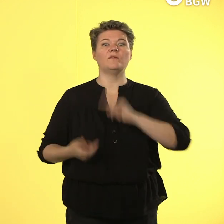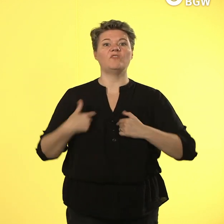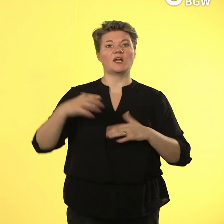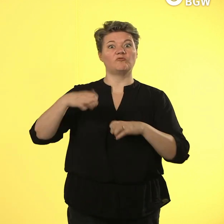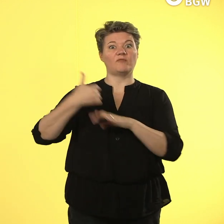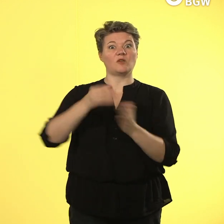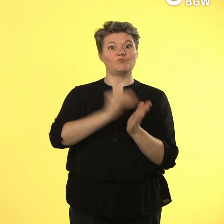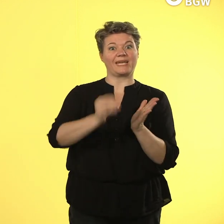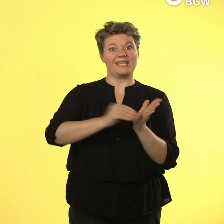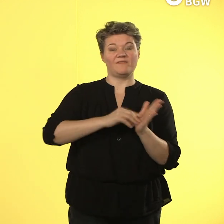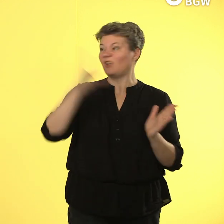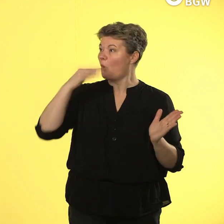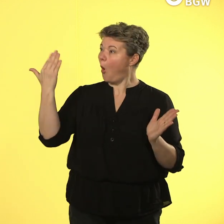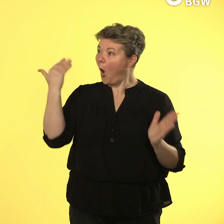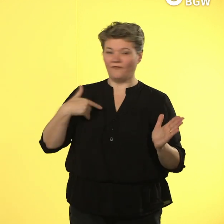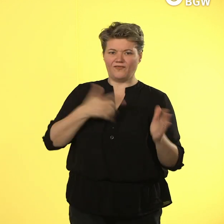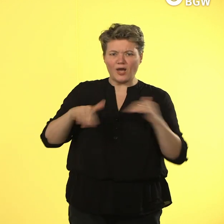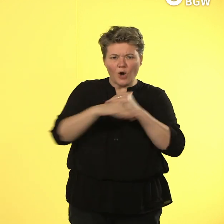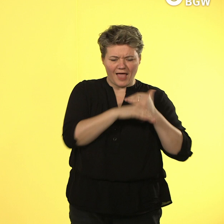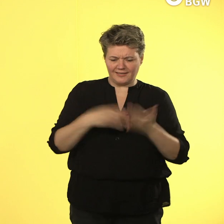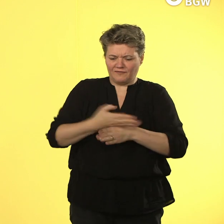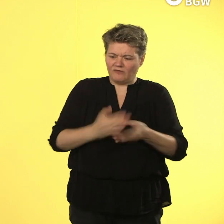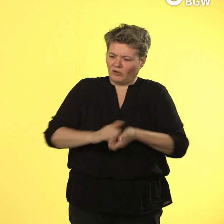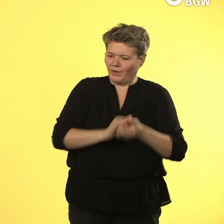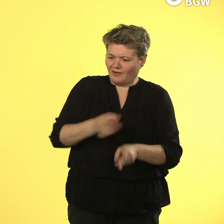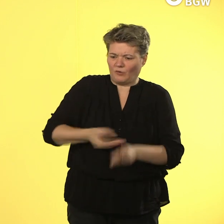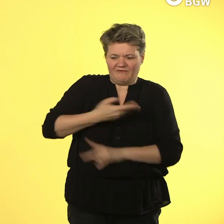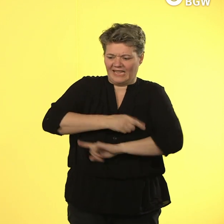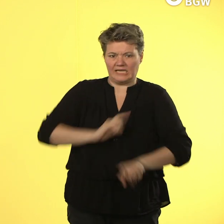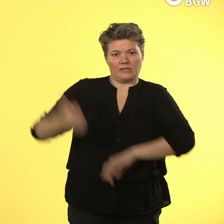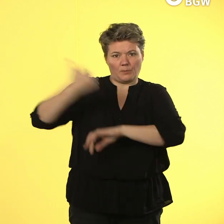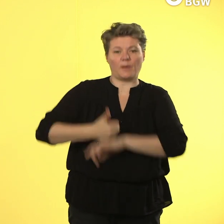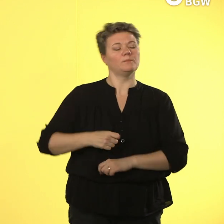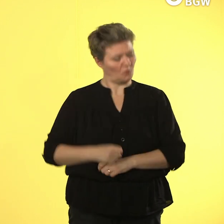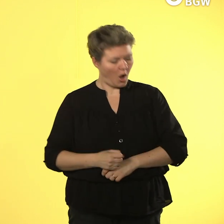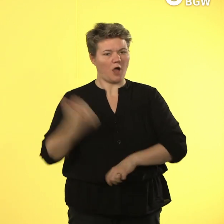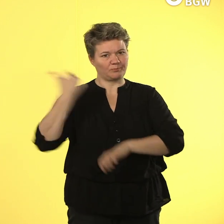Da habe ich alle diese Sachen, die ich Ihnen eben geschildert habe, auch gemacht. Vor allen Dingen: Wertschätzungsfalle.